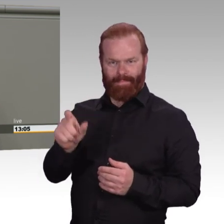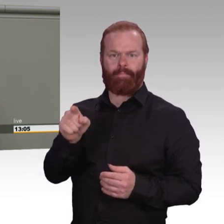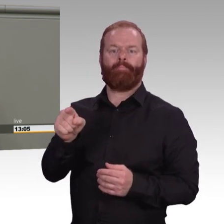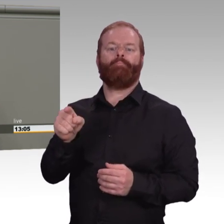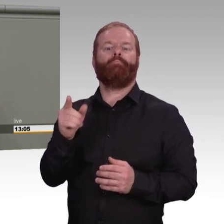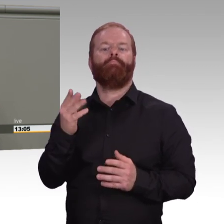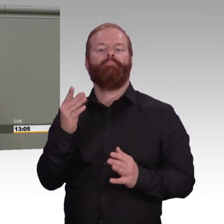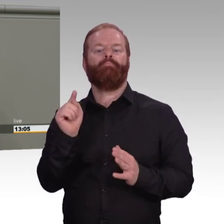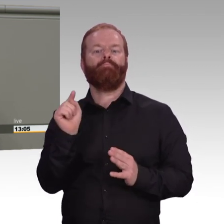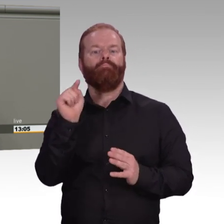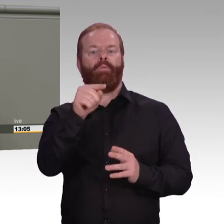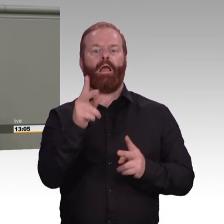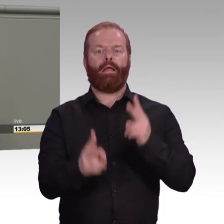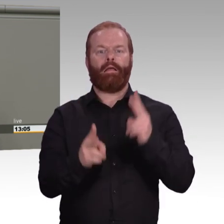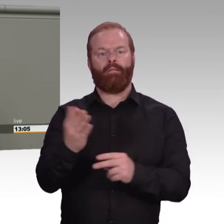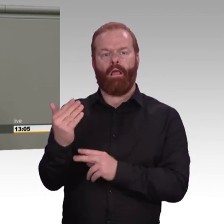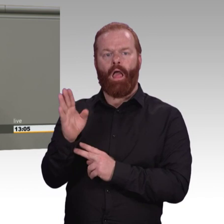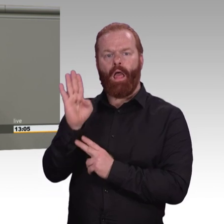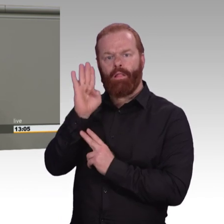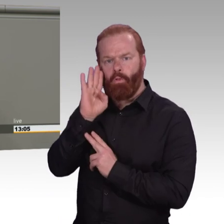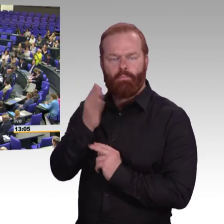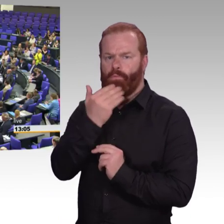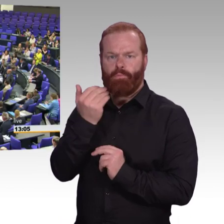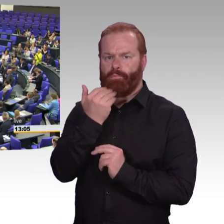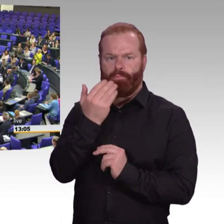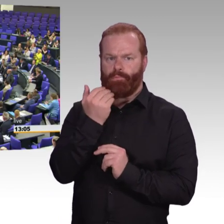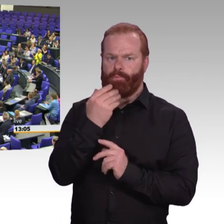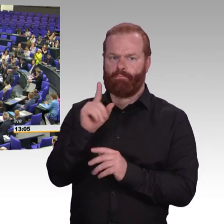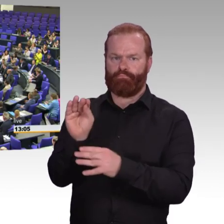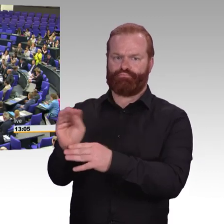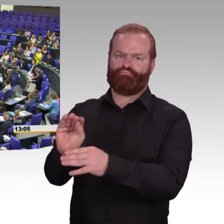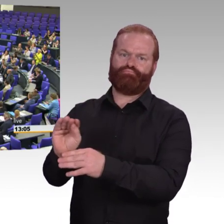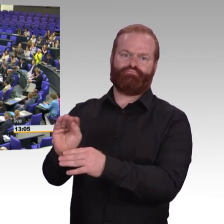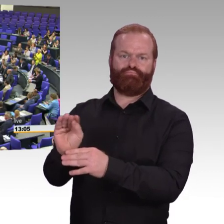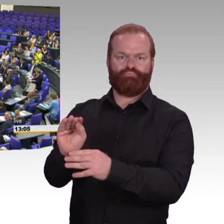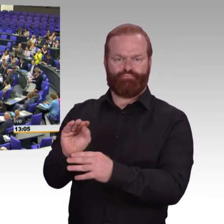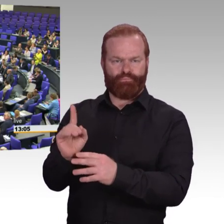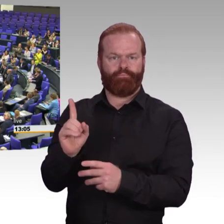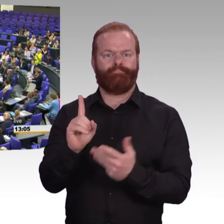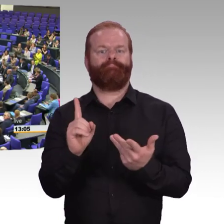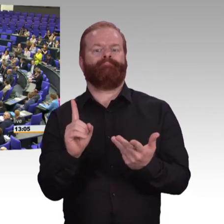im Grundgesetz ein ganz wichtiger Schritt. (Beifall) Nun sagen einige auch: